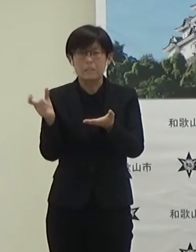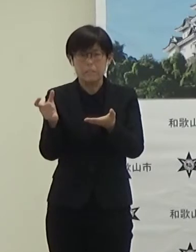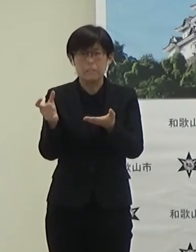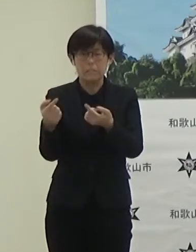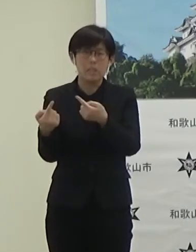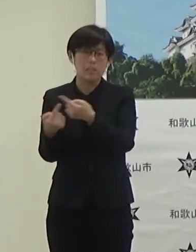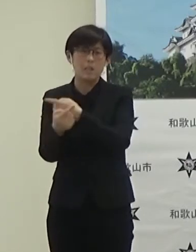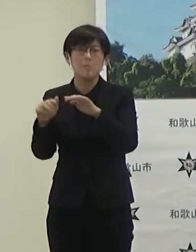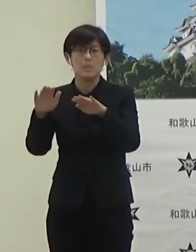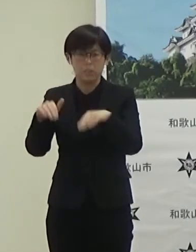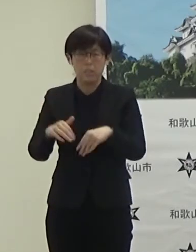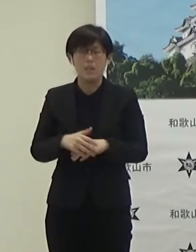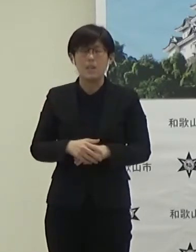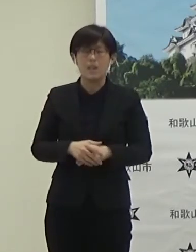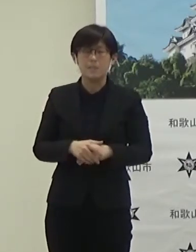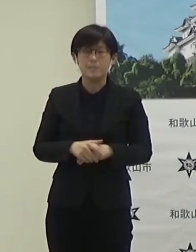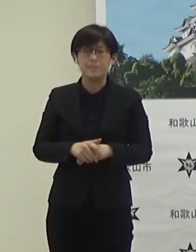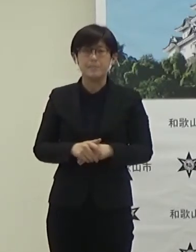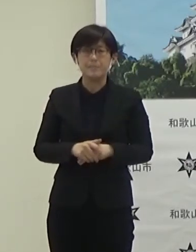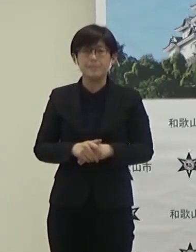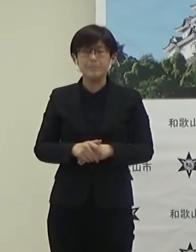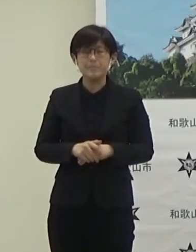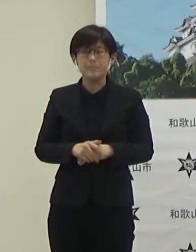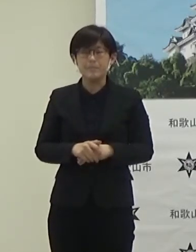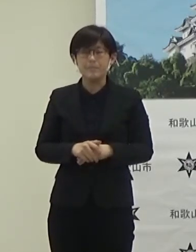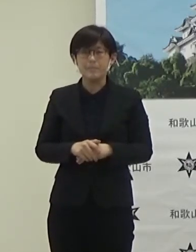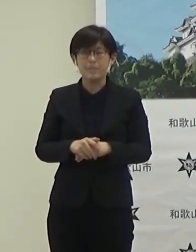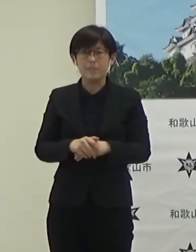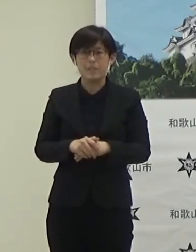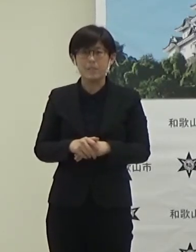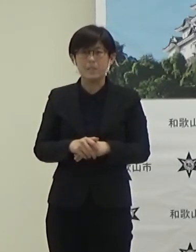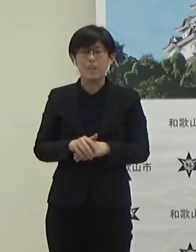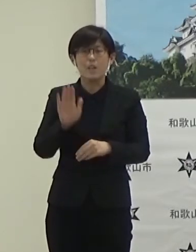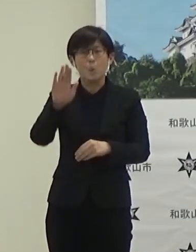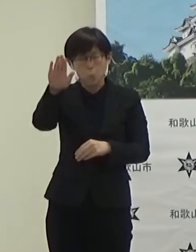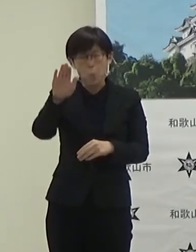開通させていただくことになりました